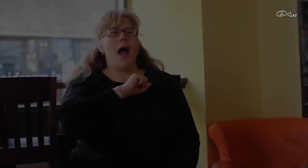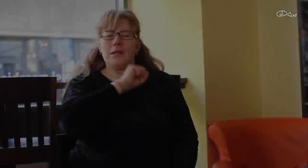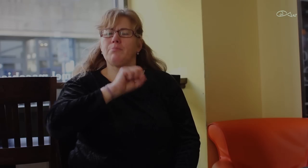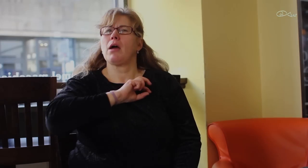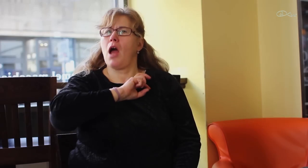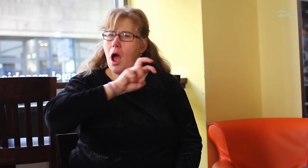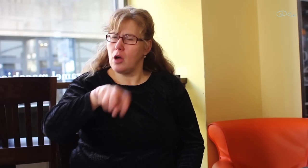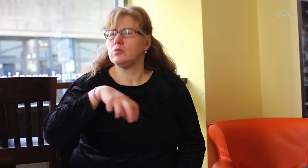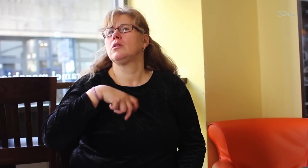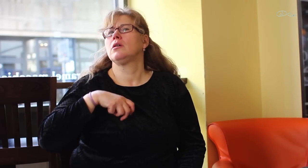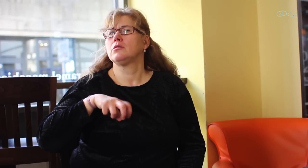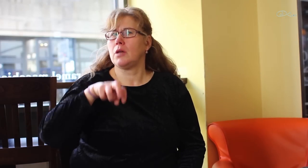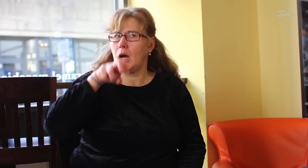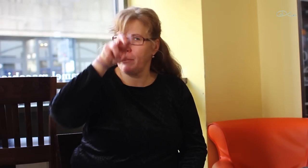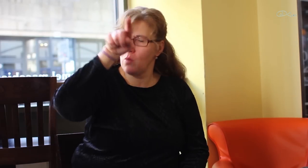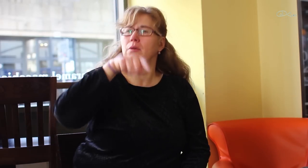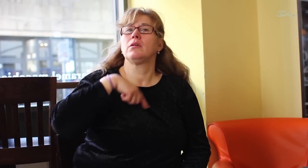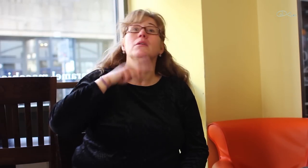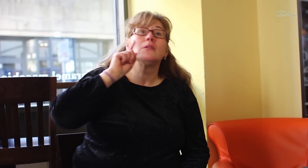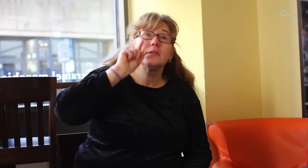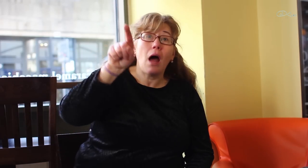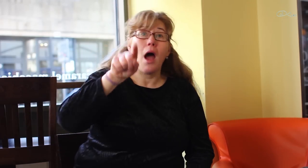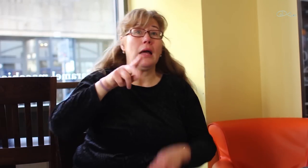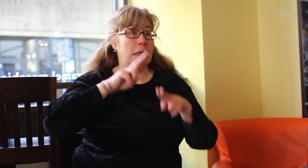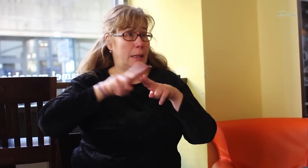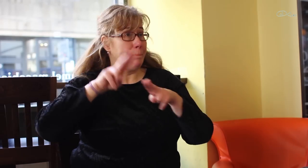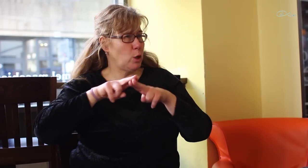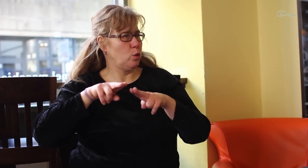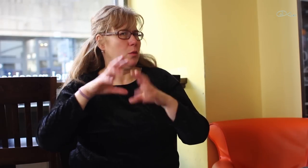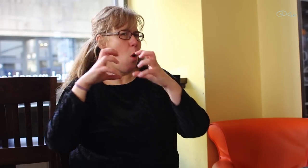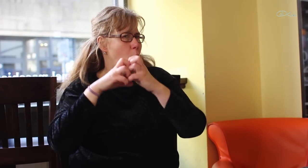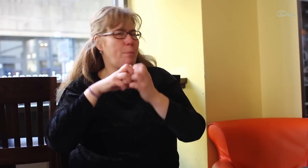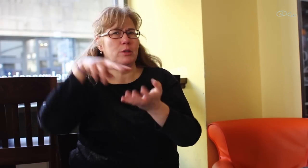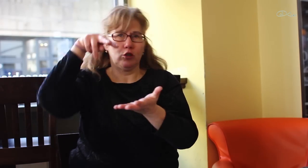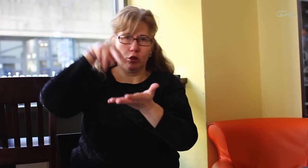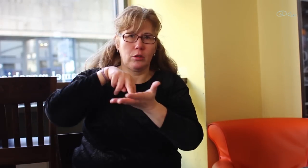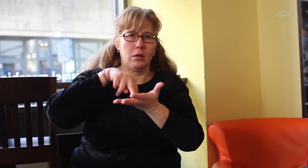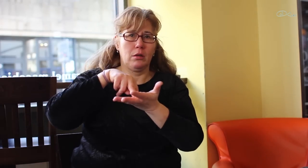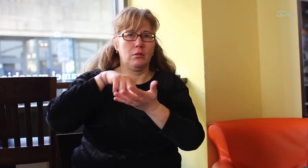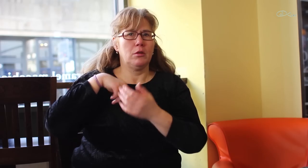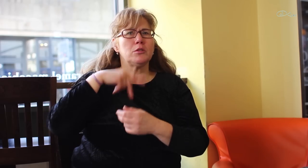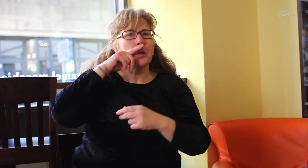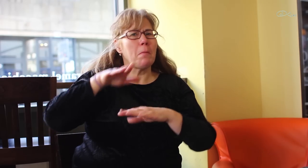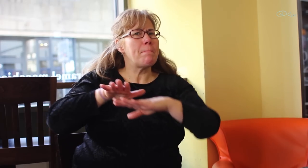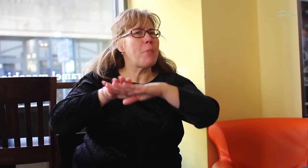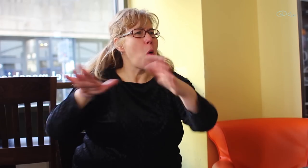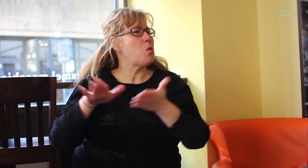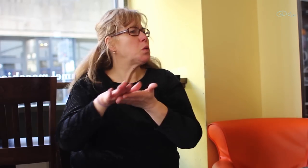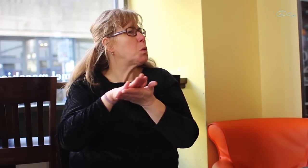Ich bin aus der S-Bahn ausgestiegen und die Treppe hoch. Dort habe ich einen Stand mit Obst und Gemüse gesehen. Ich habe genau gesehen, dass der Boden frei war!